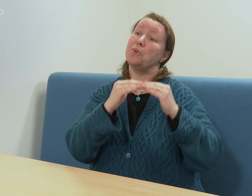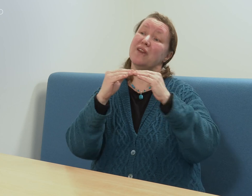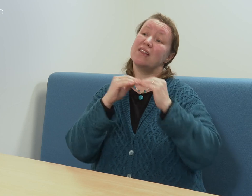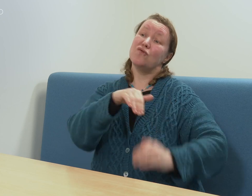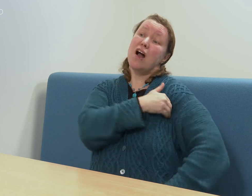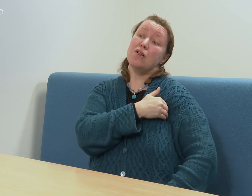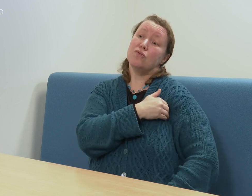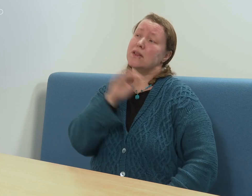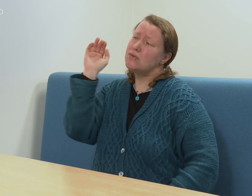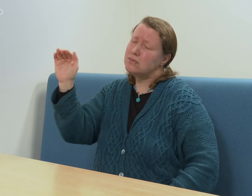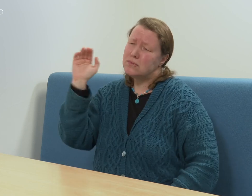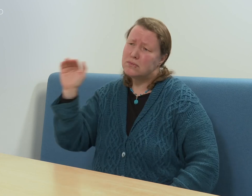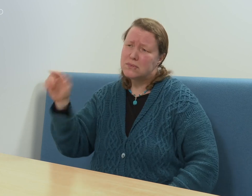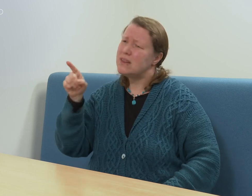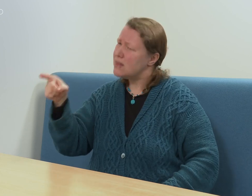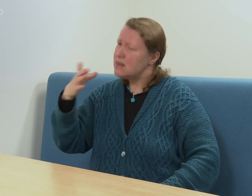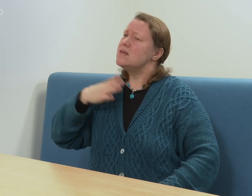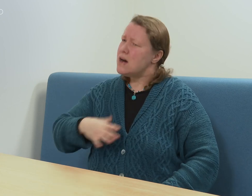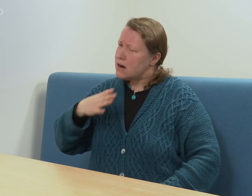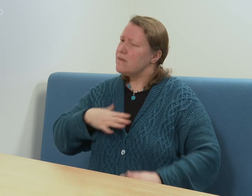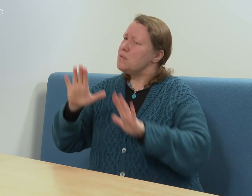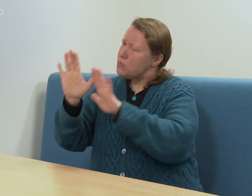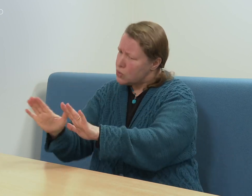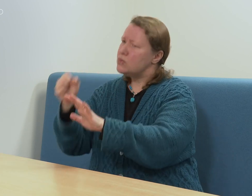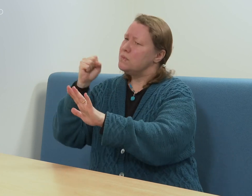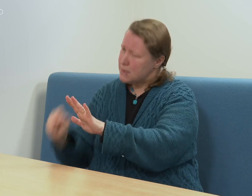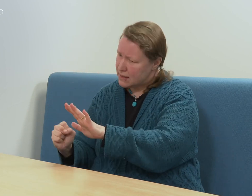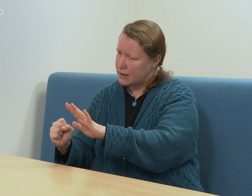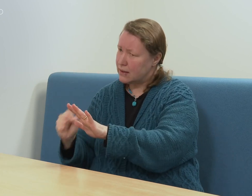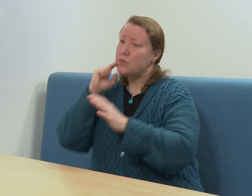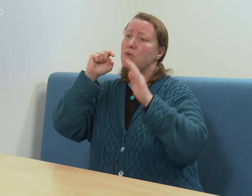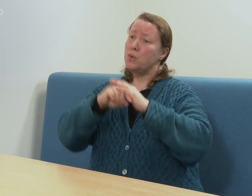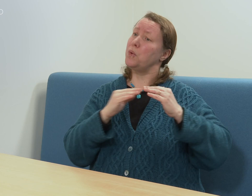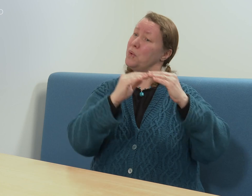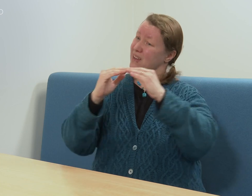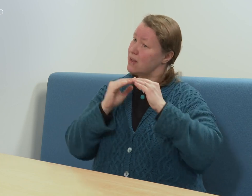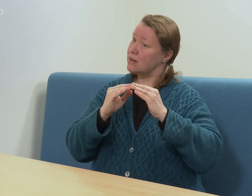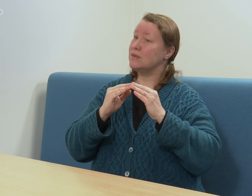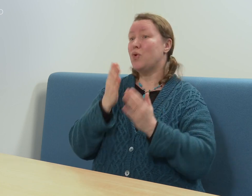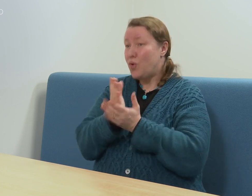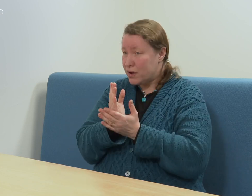Myös yhdenvertaisuusvaltuutettu esitti kannanottonsa asiaan sanomalla, - että palvelu kuuluu yhdenvertaisten oikeuksien piiriin.